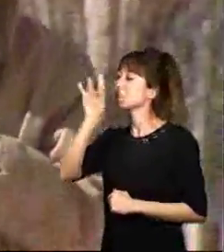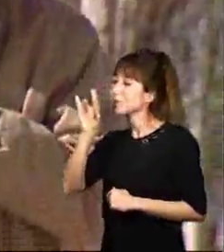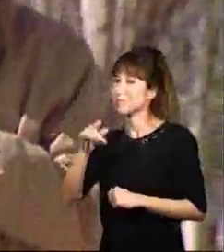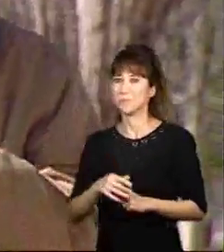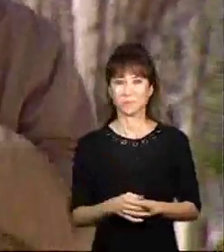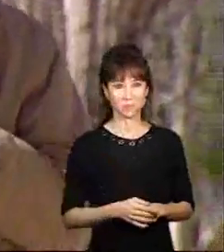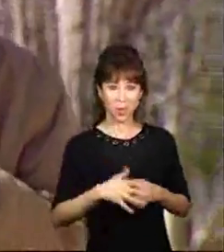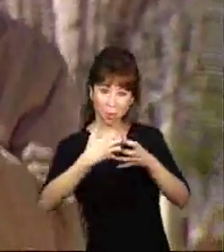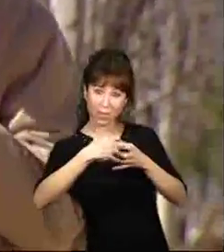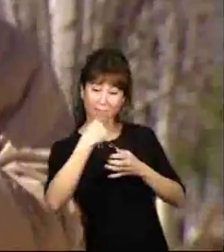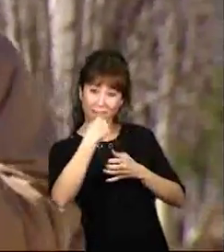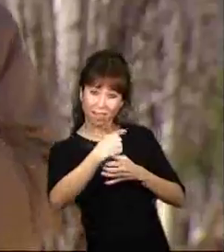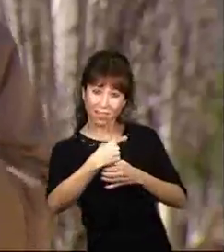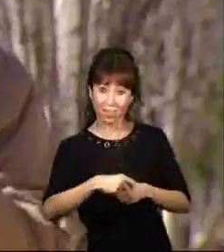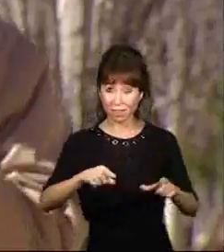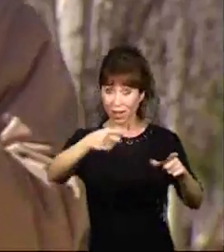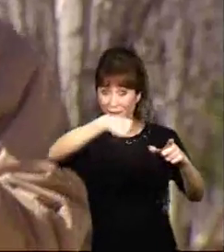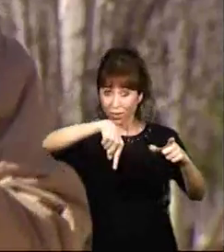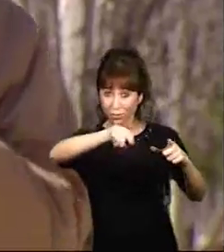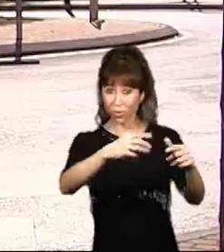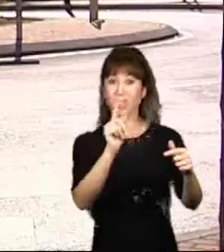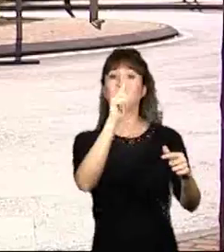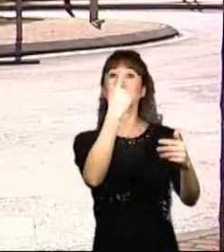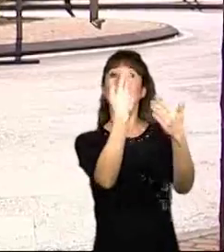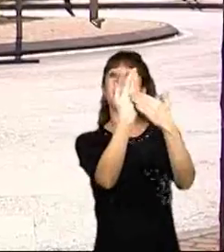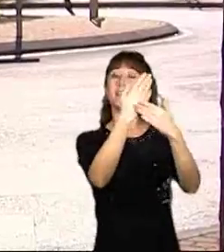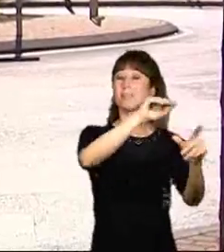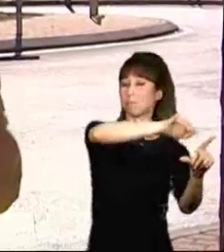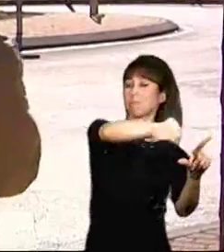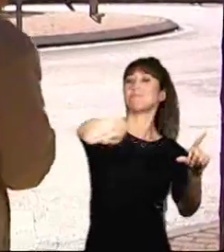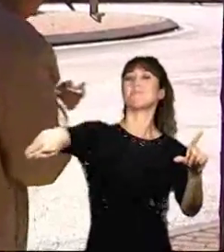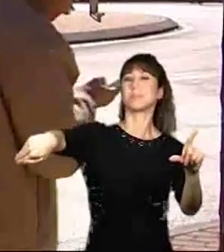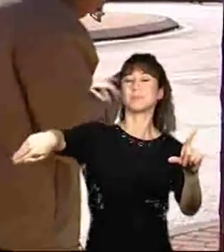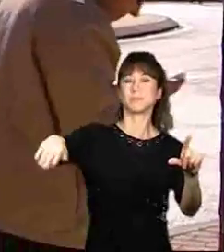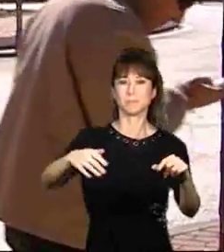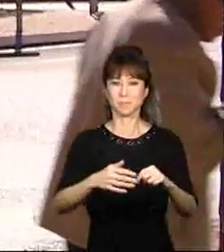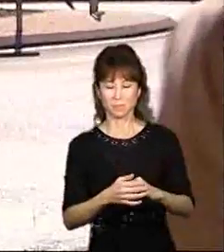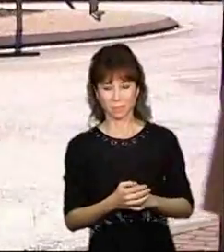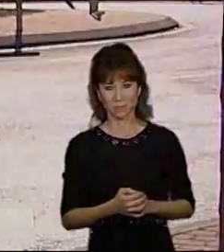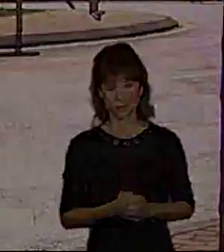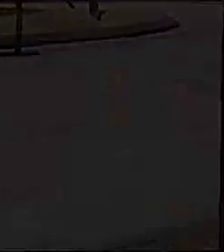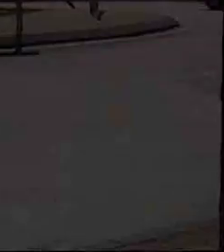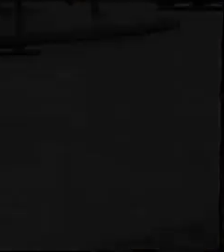(VOZ GPS) Entra en la rotonda toma la primera a la derecha. Entra en la rotonda toma la primera a la derecha.